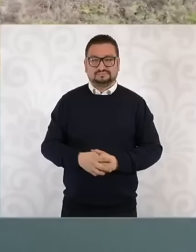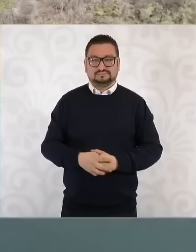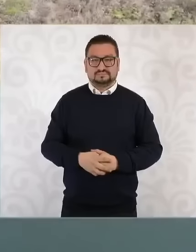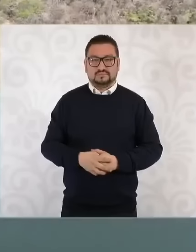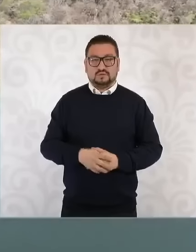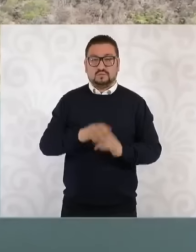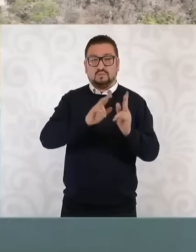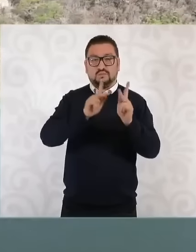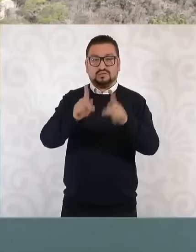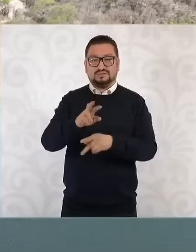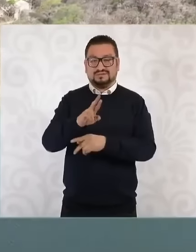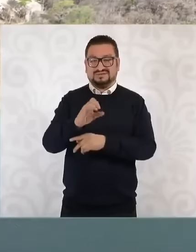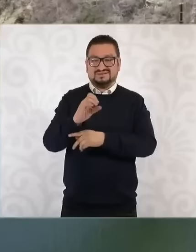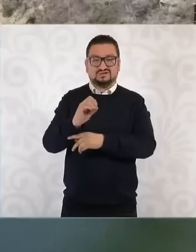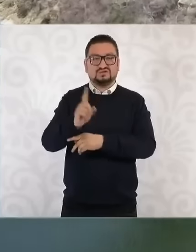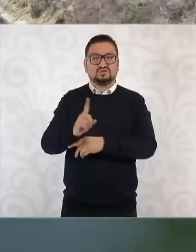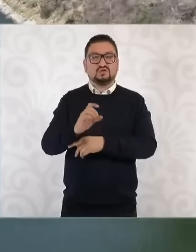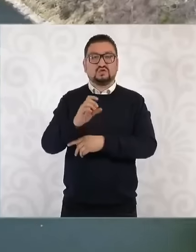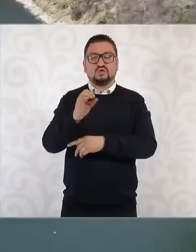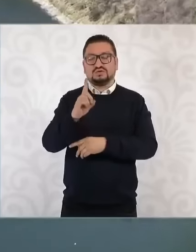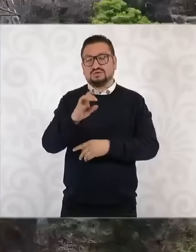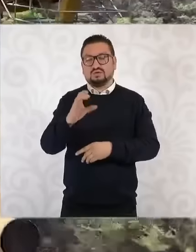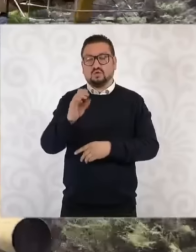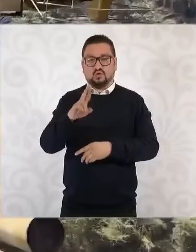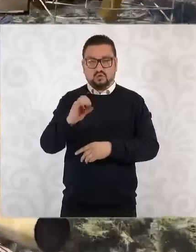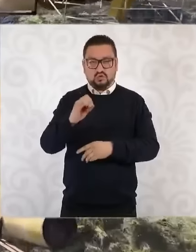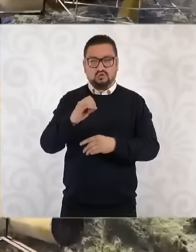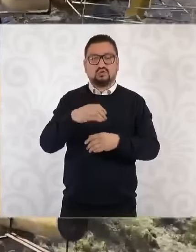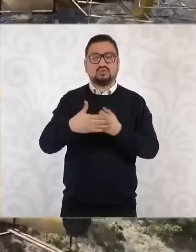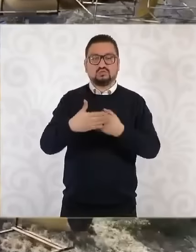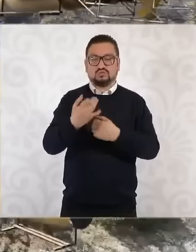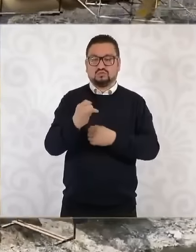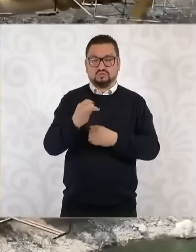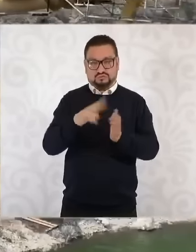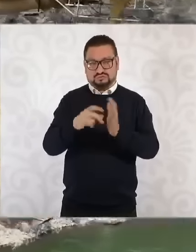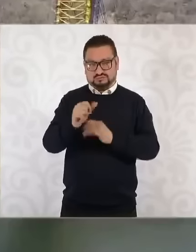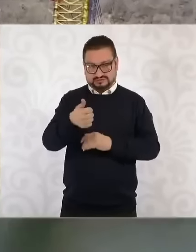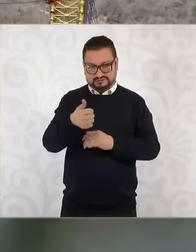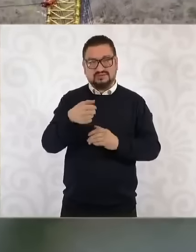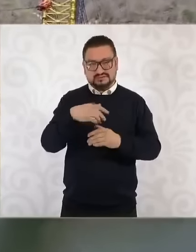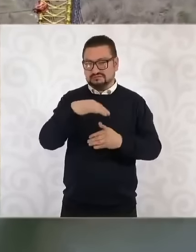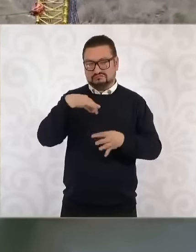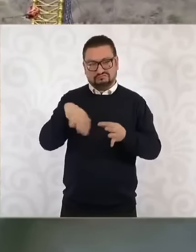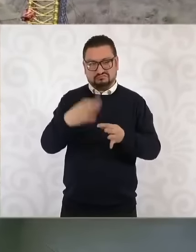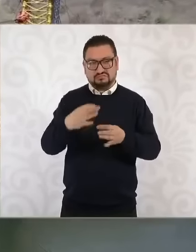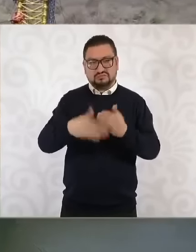puente de rizo de oro que estará cerrándose en junio de este año. Eh, aquí por la complejidad